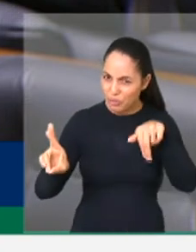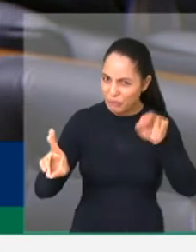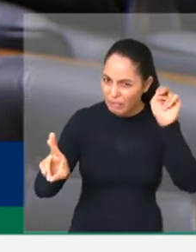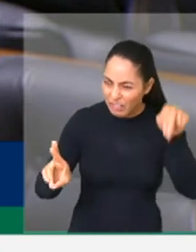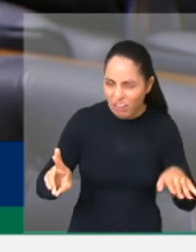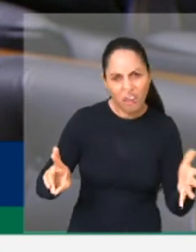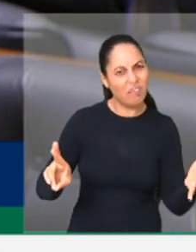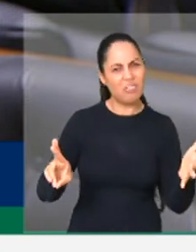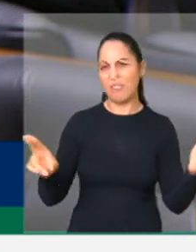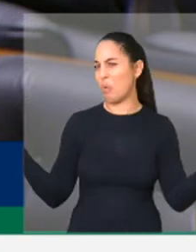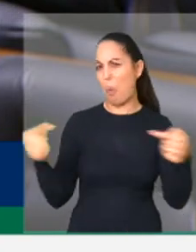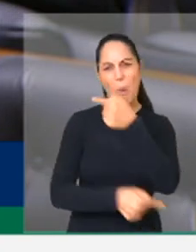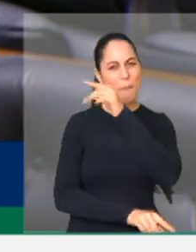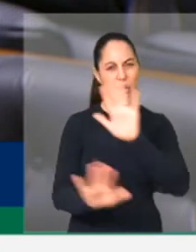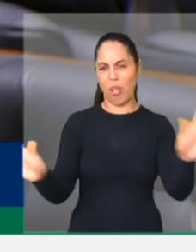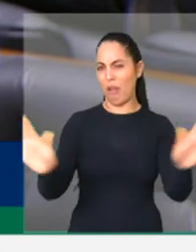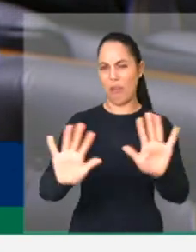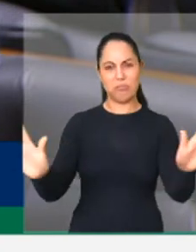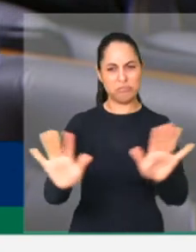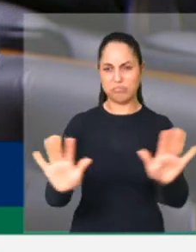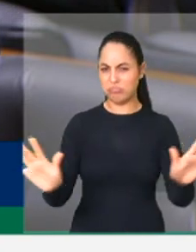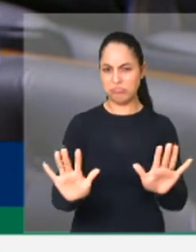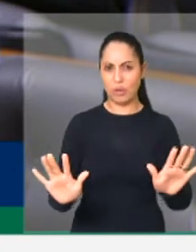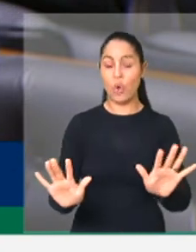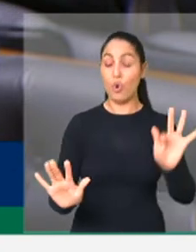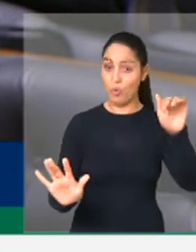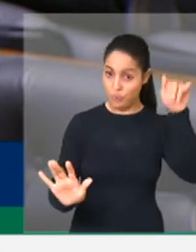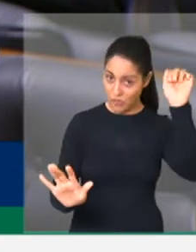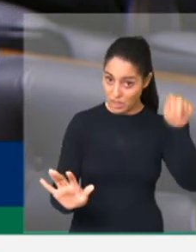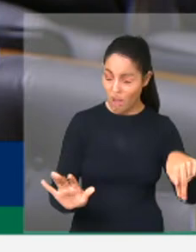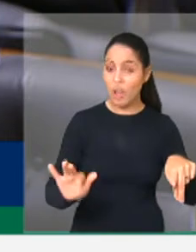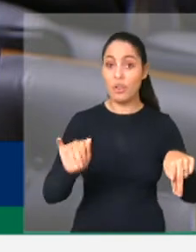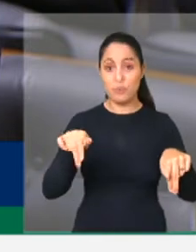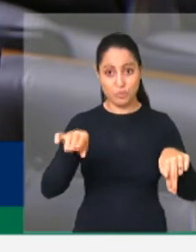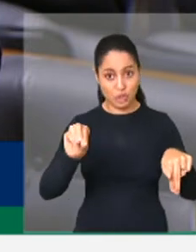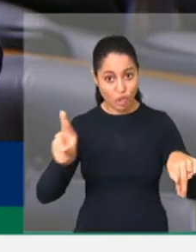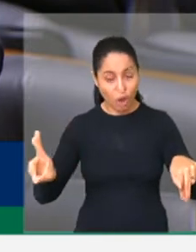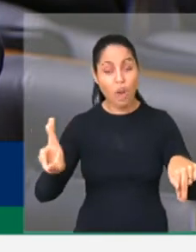CÁ . E ESTÁ SENDO NEGOCIADO. ENTÃO O PSD, SENHOR